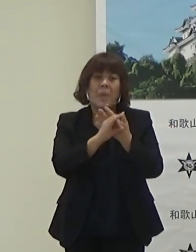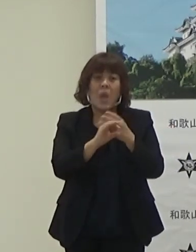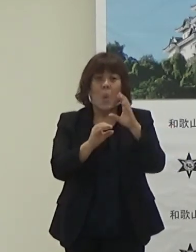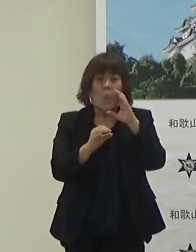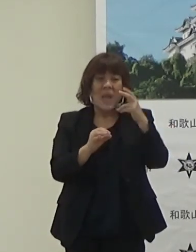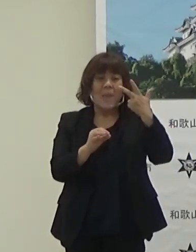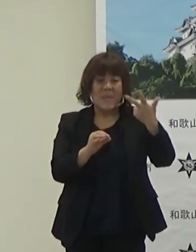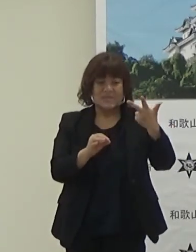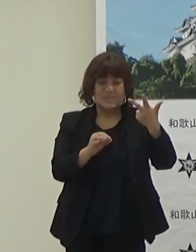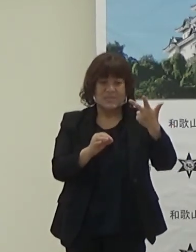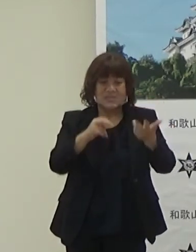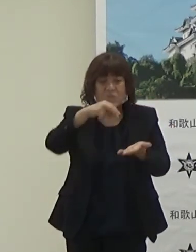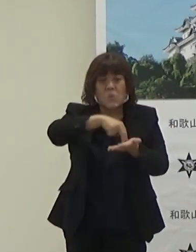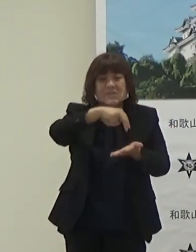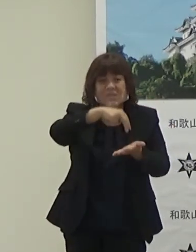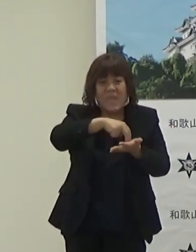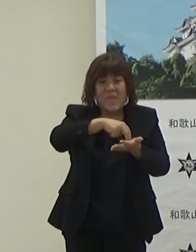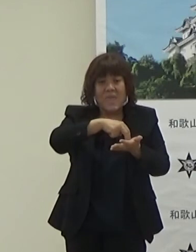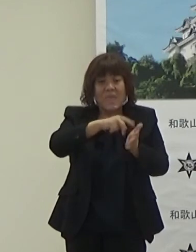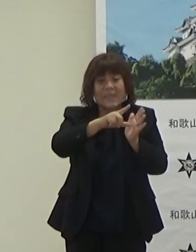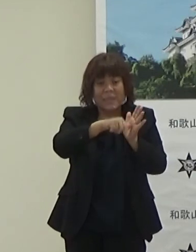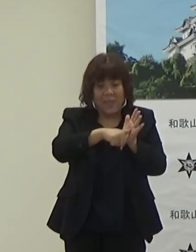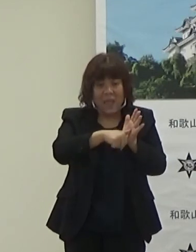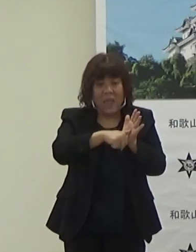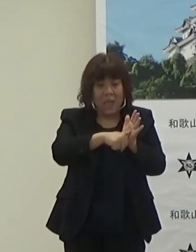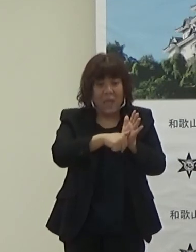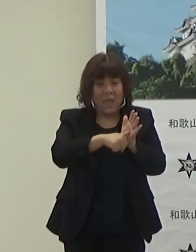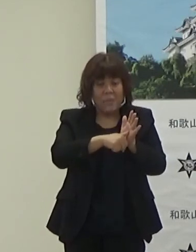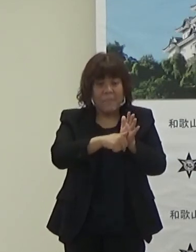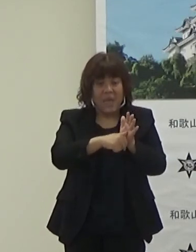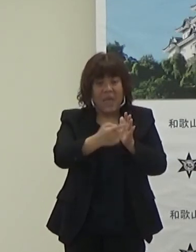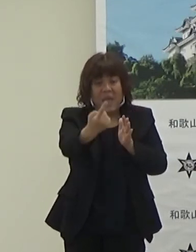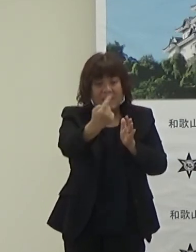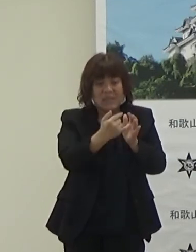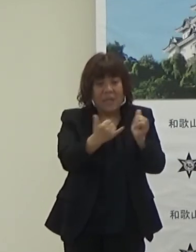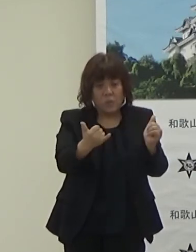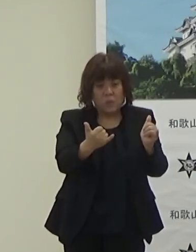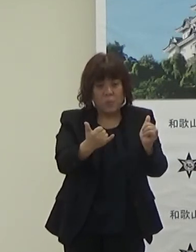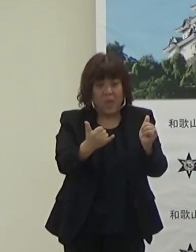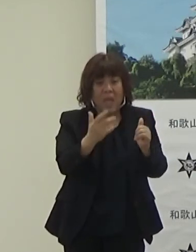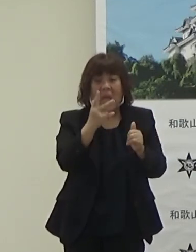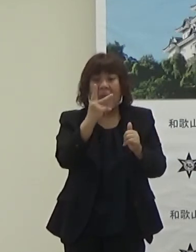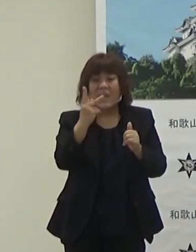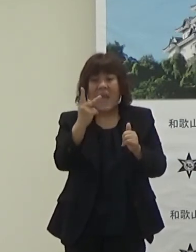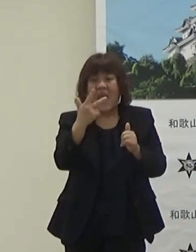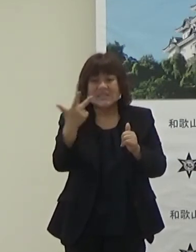ワンセットでMICEに来られた方たちはぜひカジノにもというような